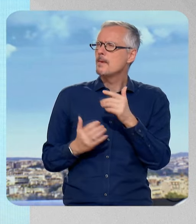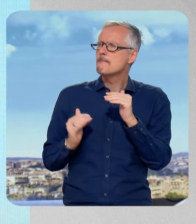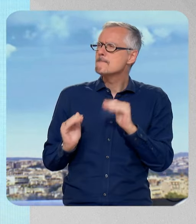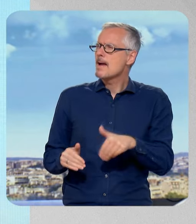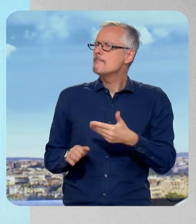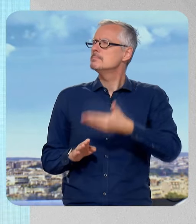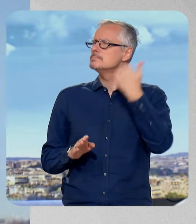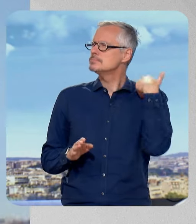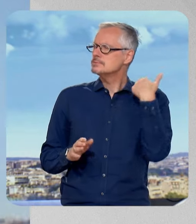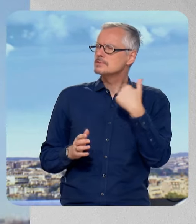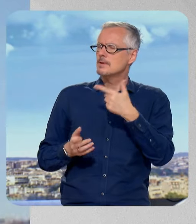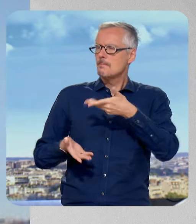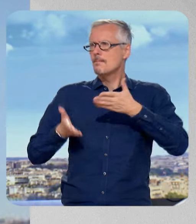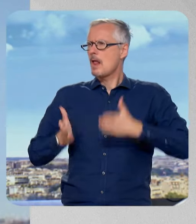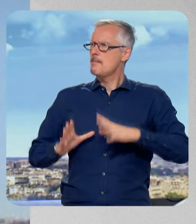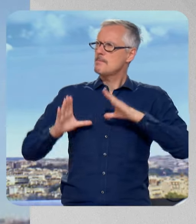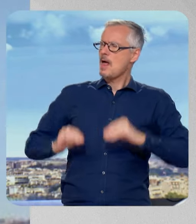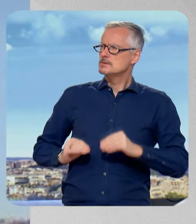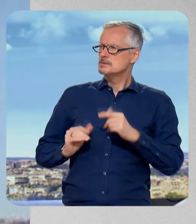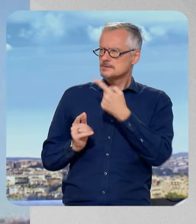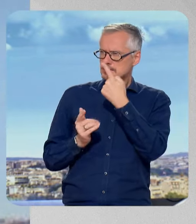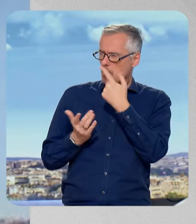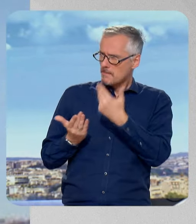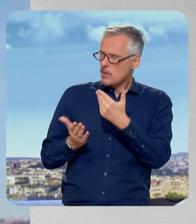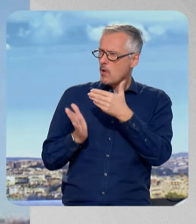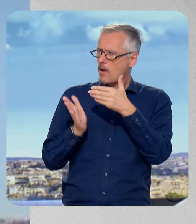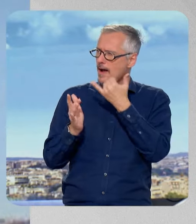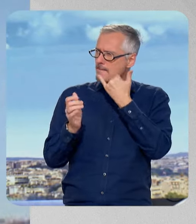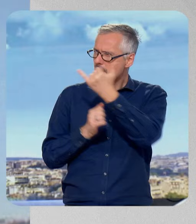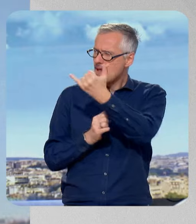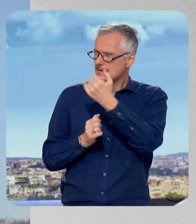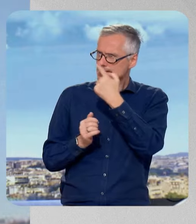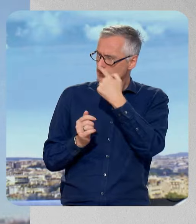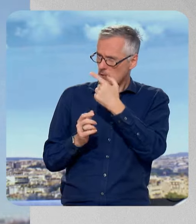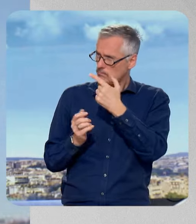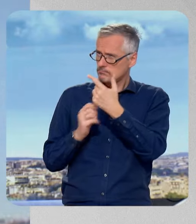qui ne respecte pas le vote des Français et qui ne va pas répondre à la question de l'urgence sociale